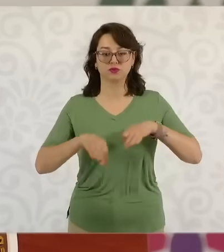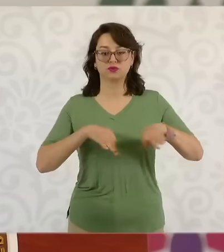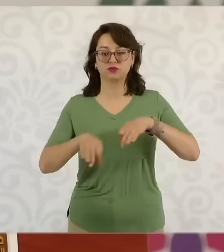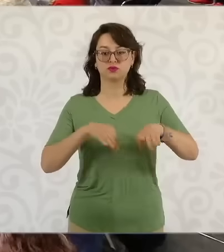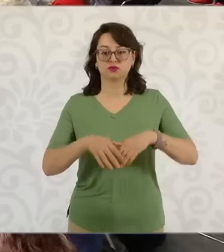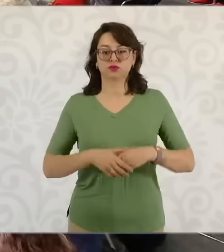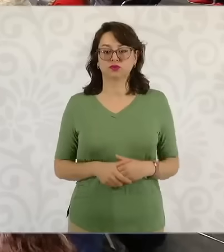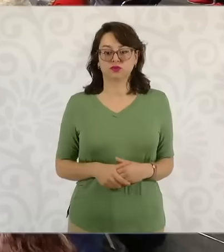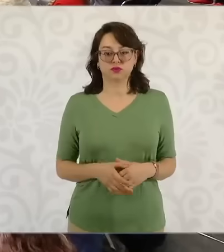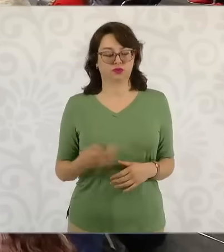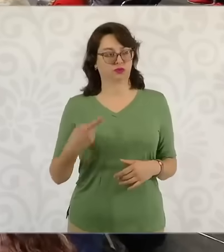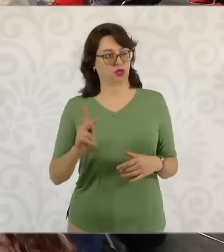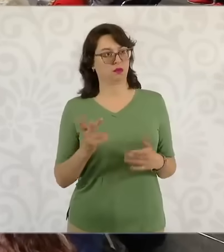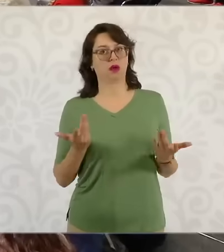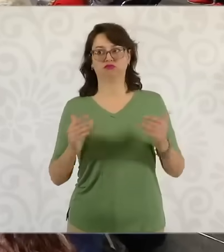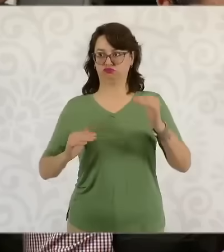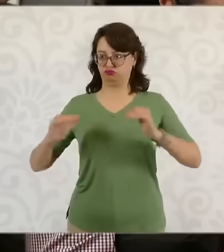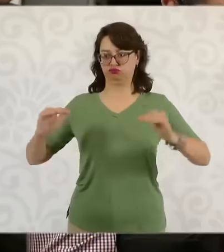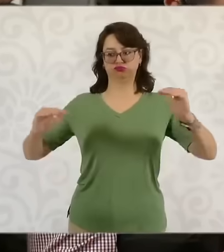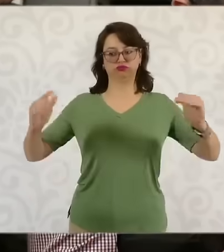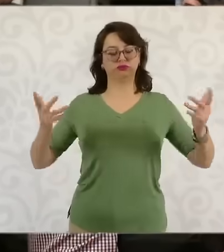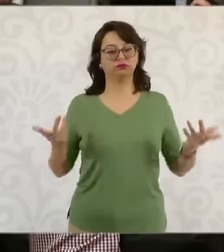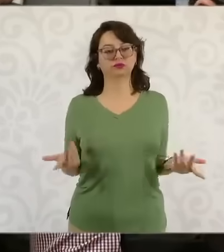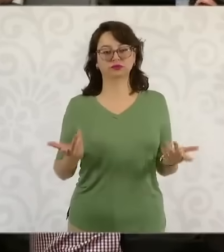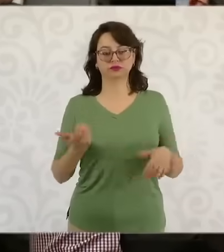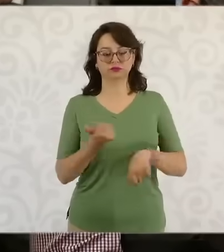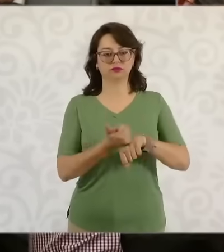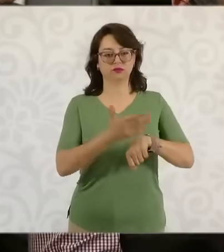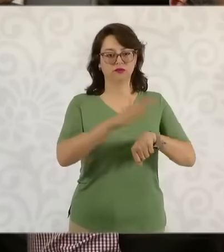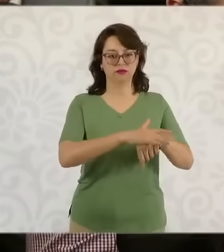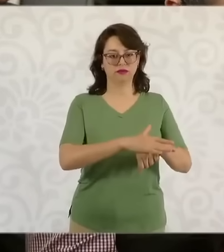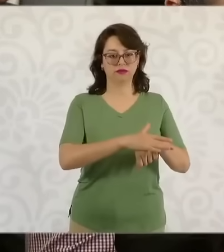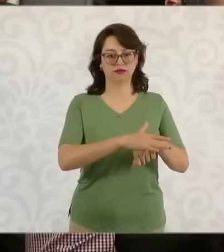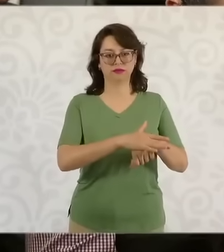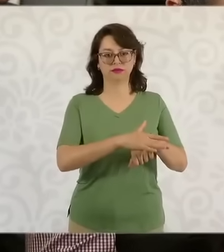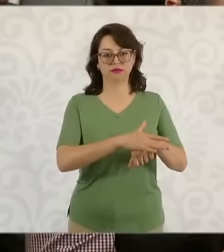ejemplo para nivelar presidenta hay gente que gana administrativos que gana ya le decía yo de la de